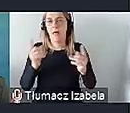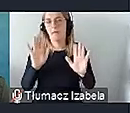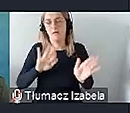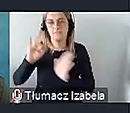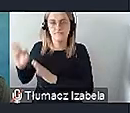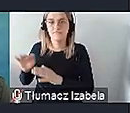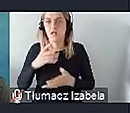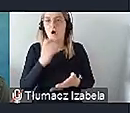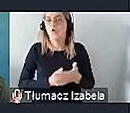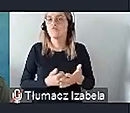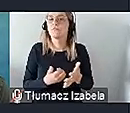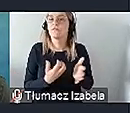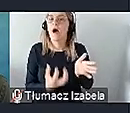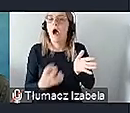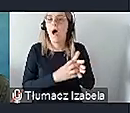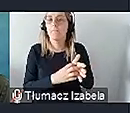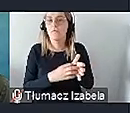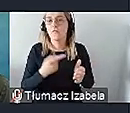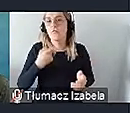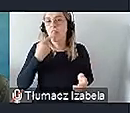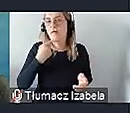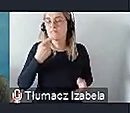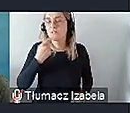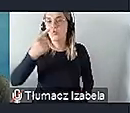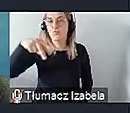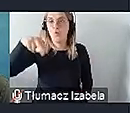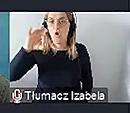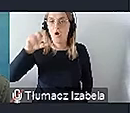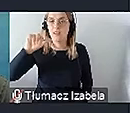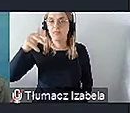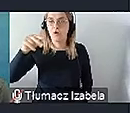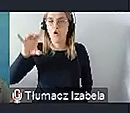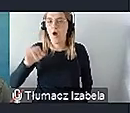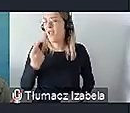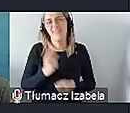korzysta z aplikacji językowej Duolingo, to tam... I nie tylko tam.